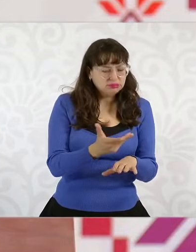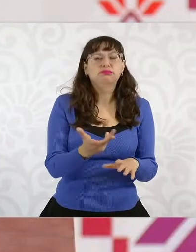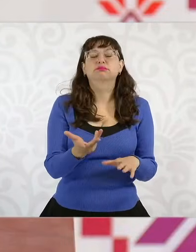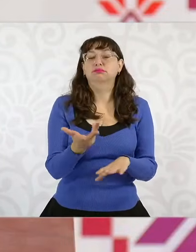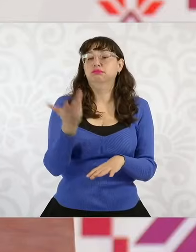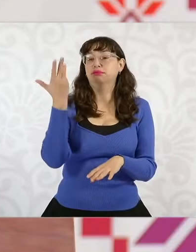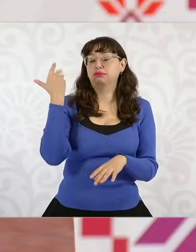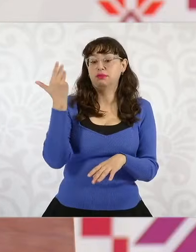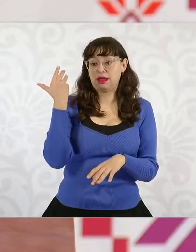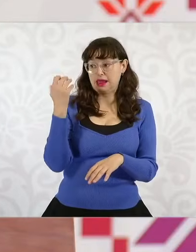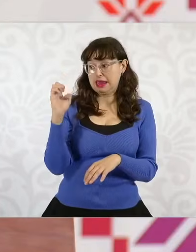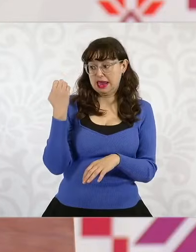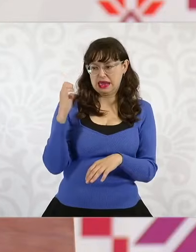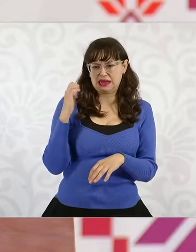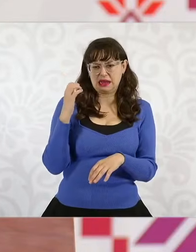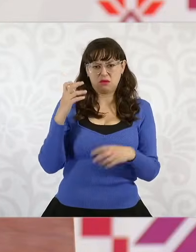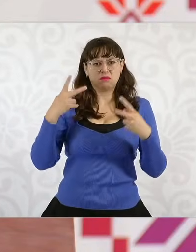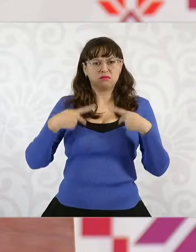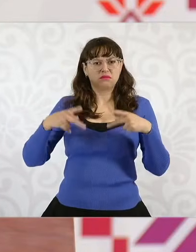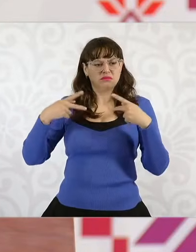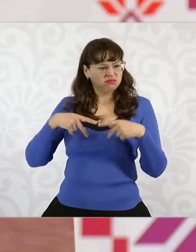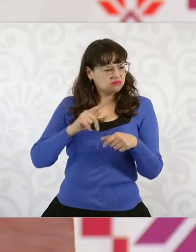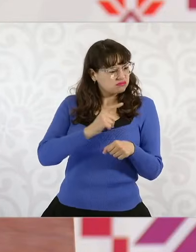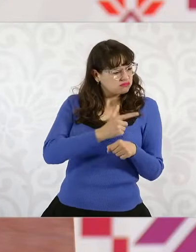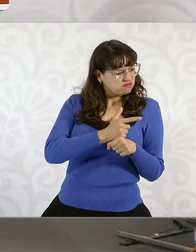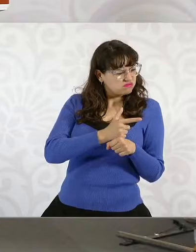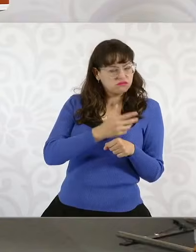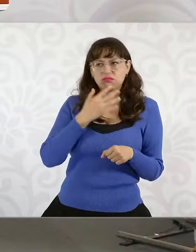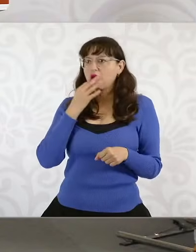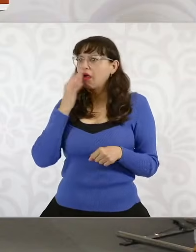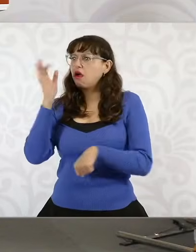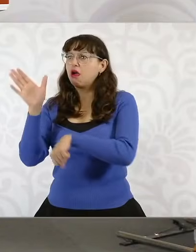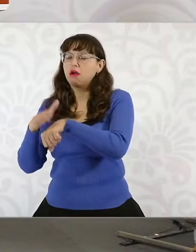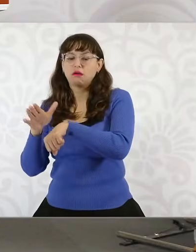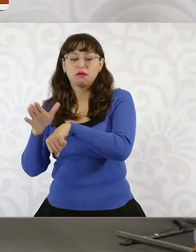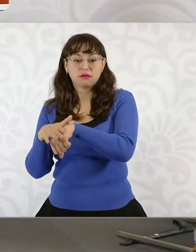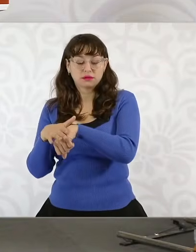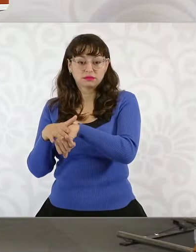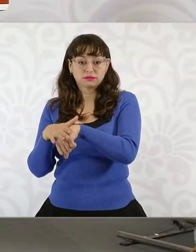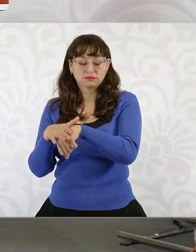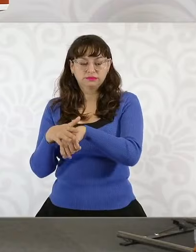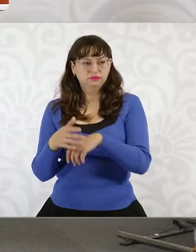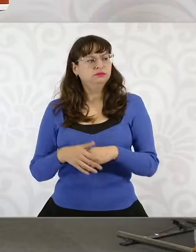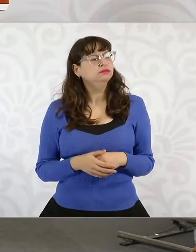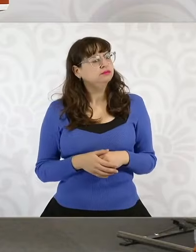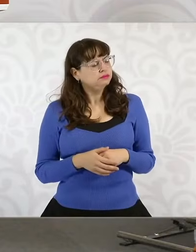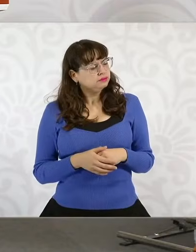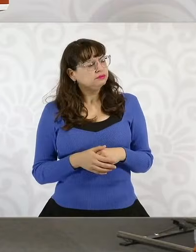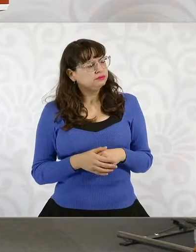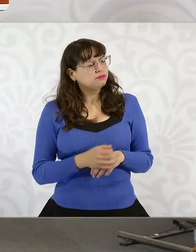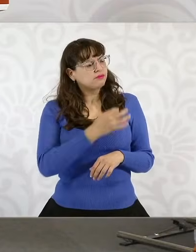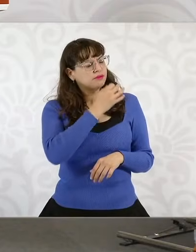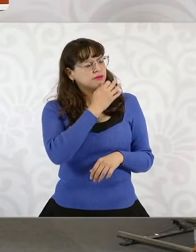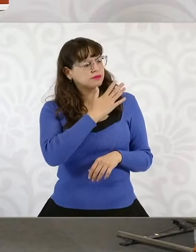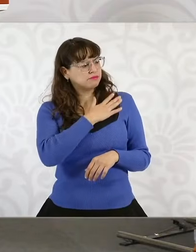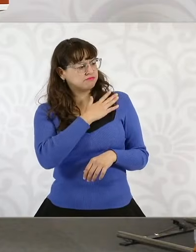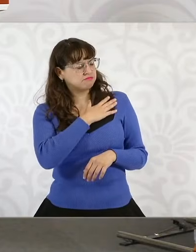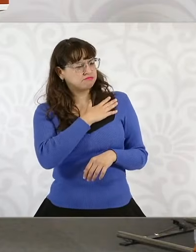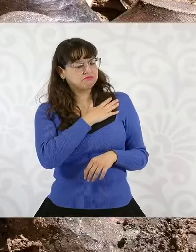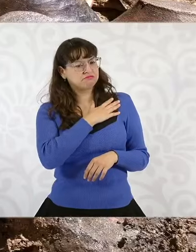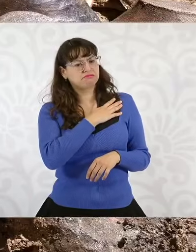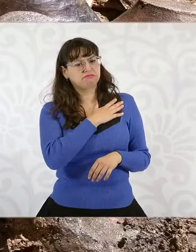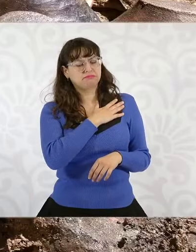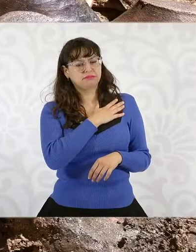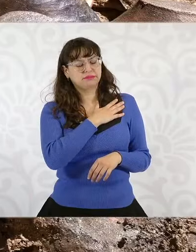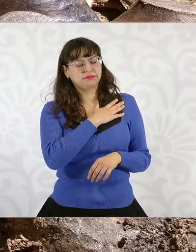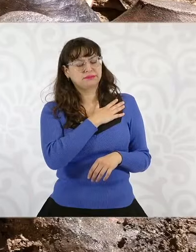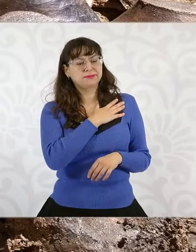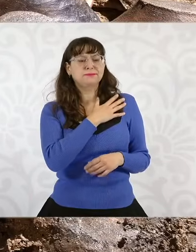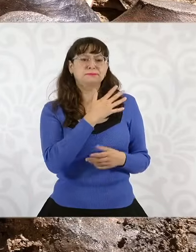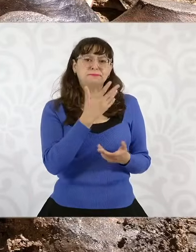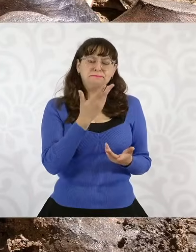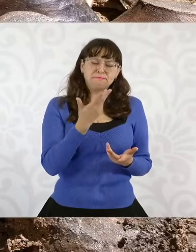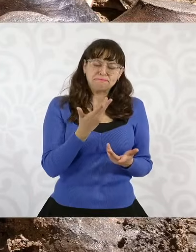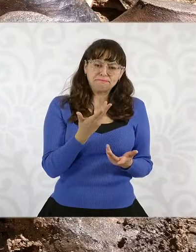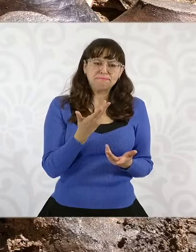enero de este año. La siguiente, por favor. eh donde Elina eh eh evidentemente eh acude